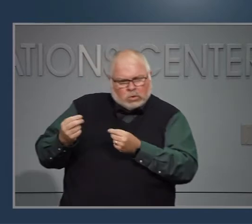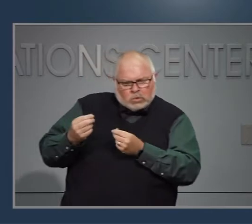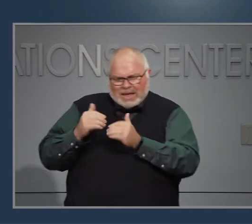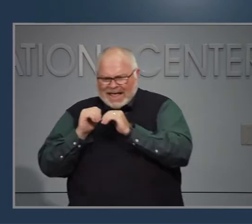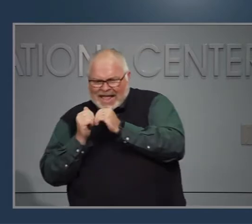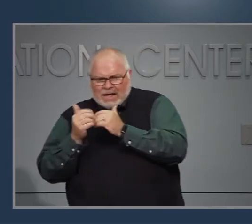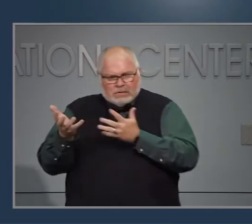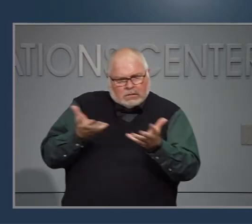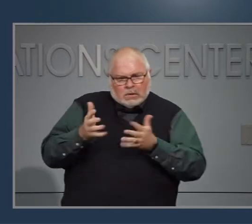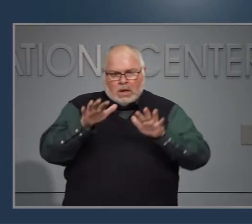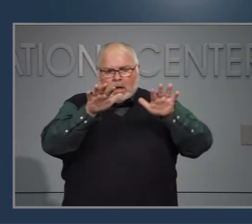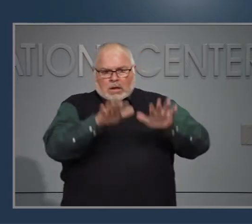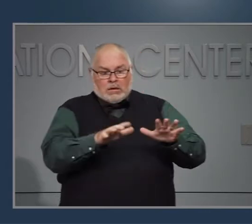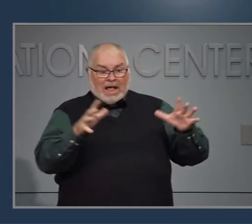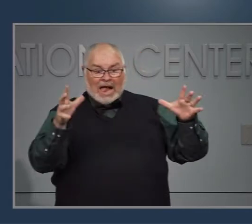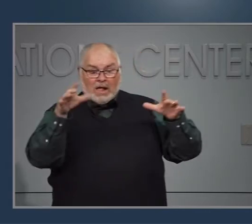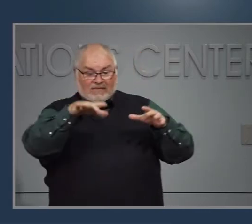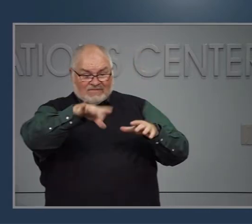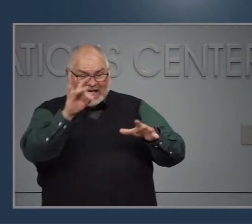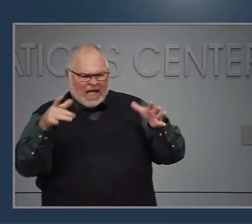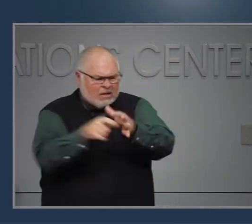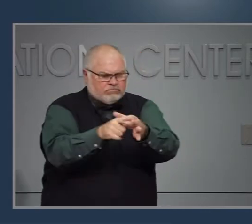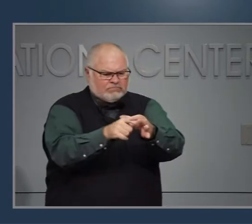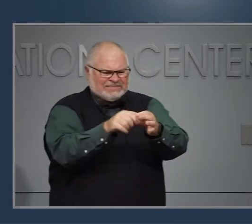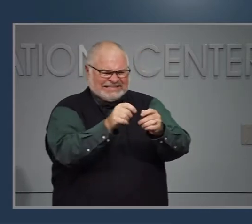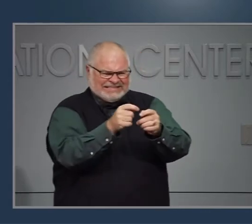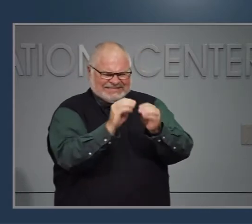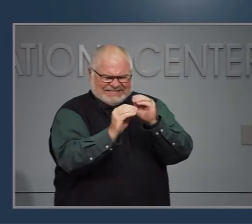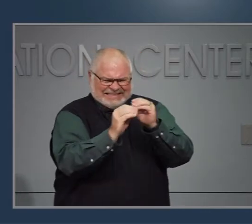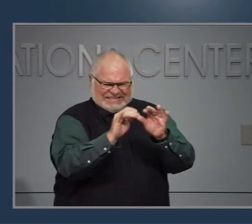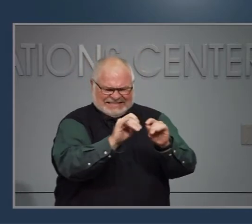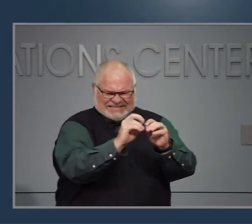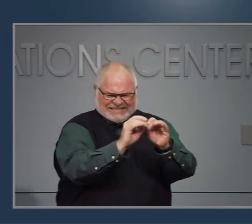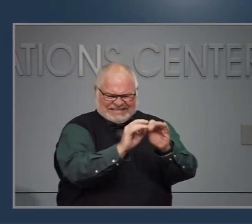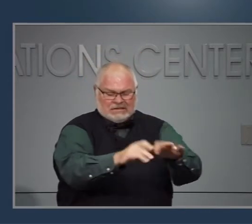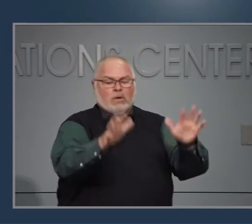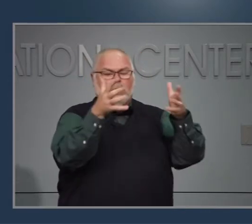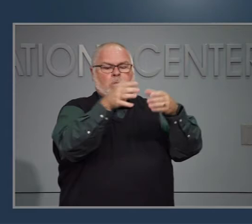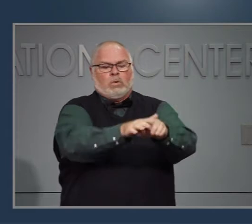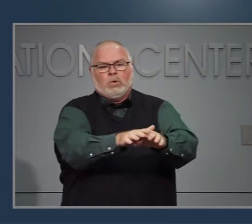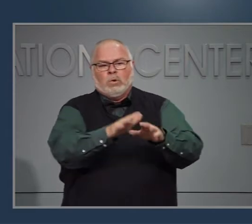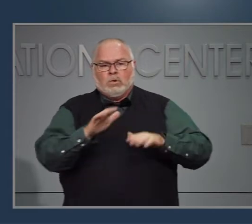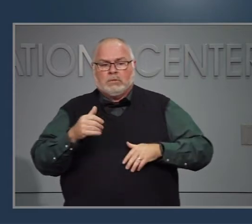ayudar con la resistencia directa para contener y controlar el brote y evitar el